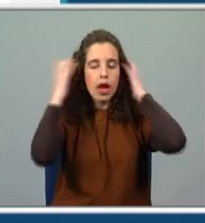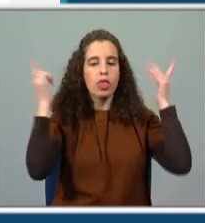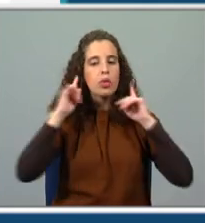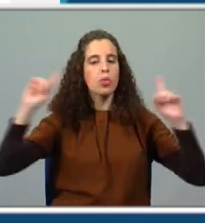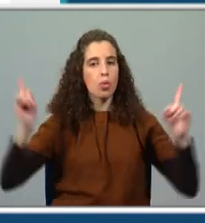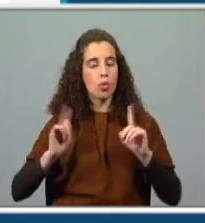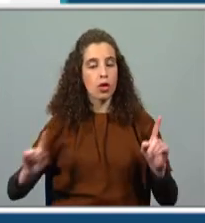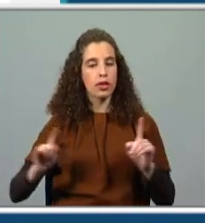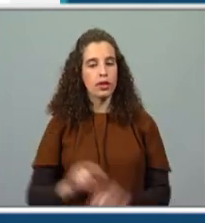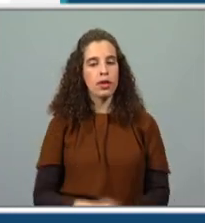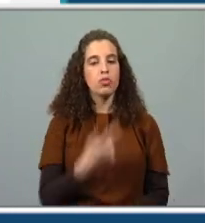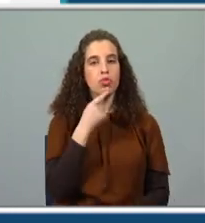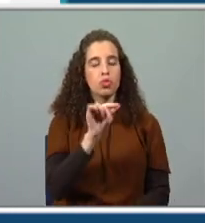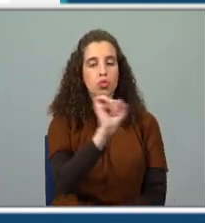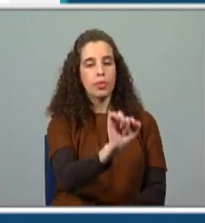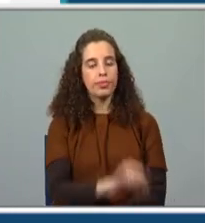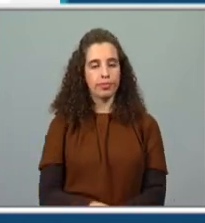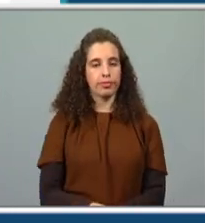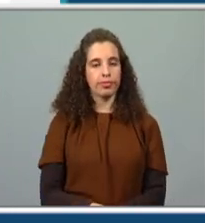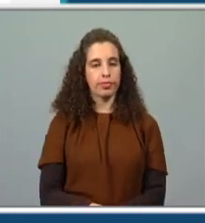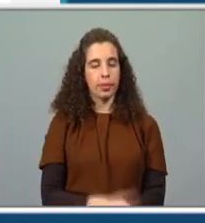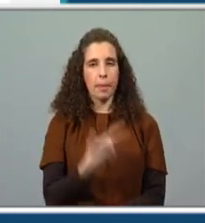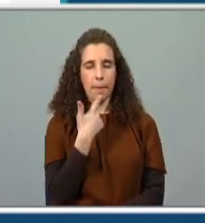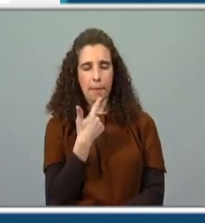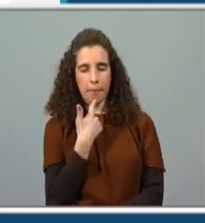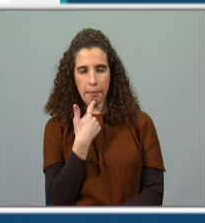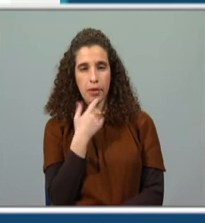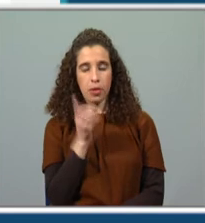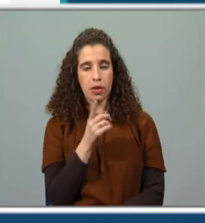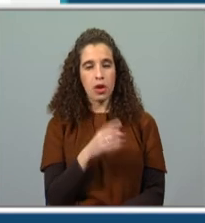Temos já o seu nome que é para percebermos o que é um exemplo para 我們已經有了你的名字了解示例的用途